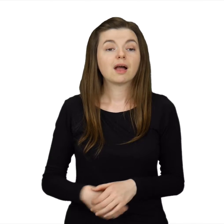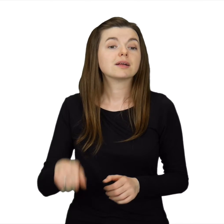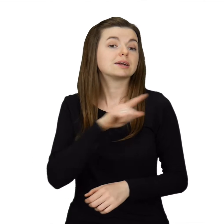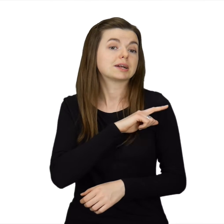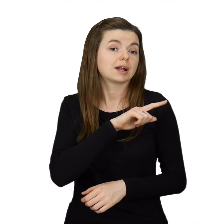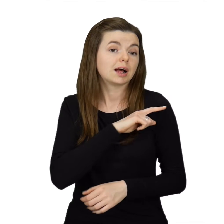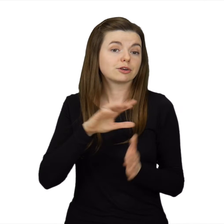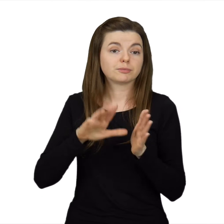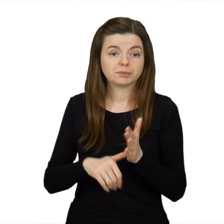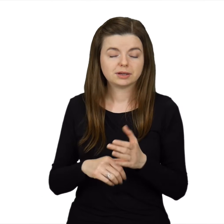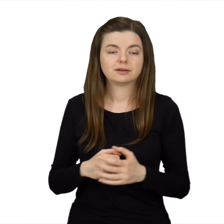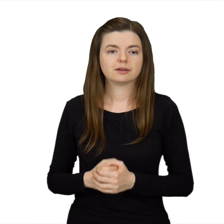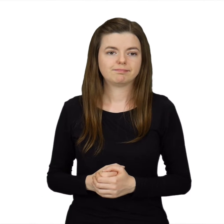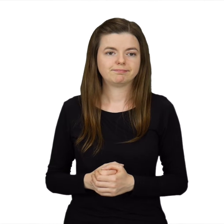STRAŻ MIEJSKA